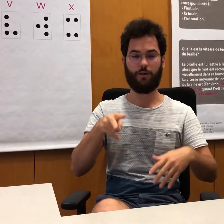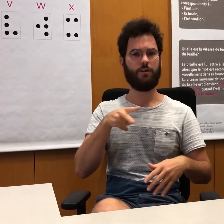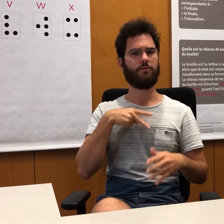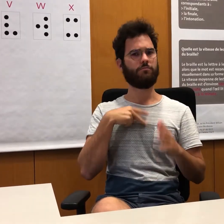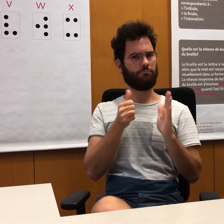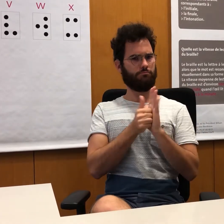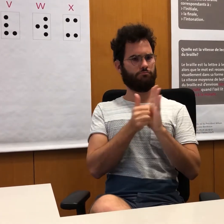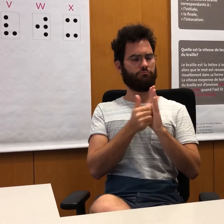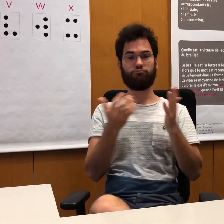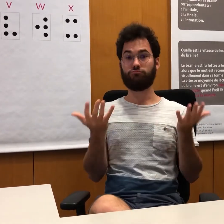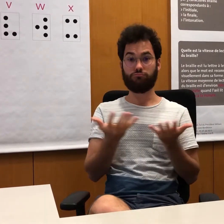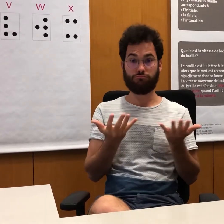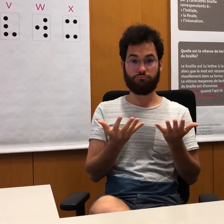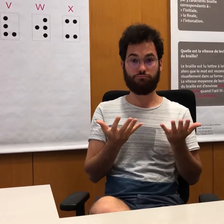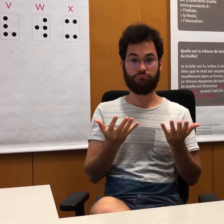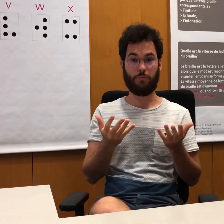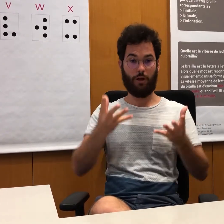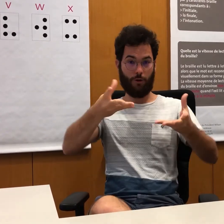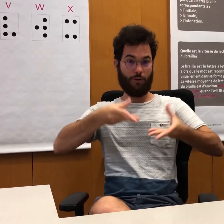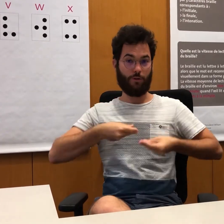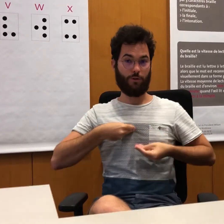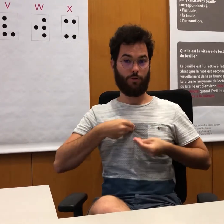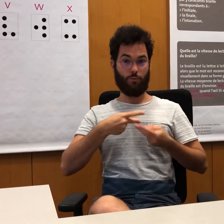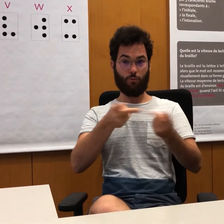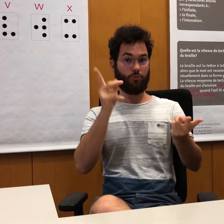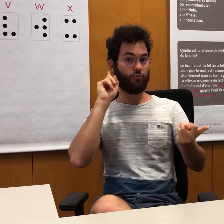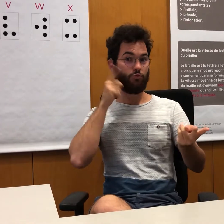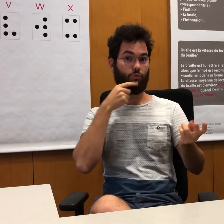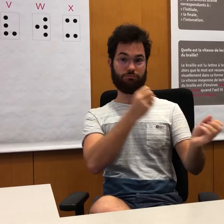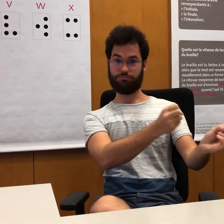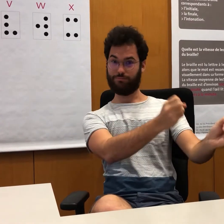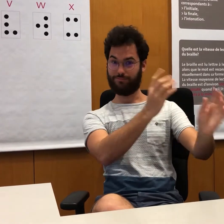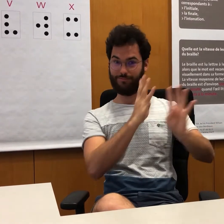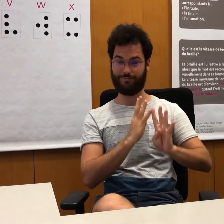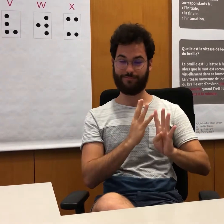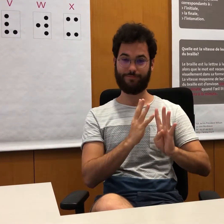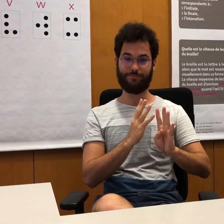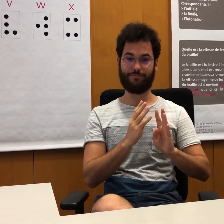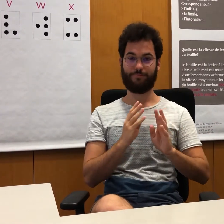Mon rôle est d'accueillir le public sourd,